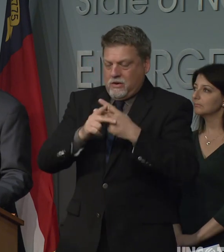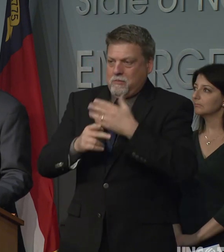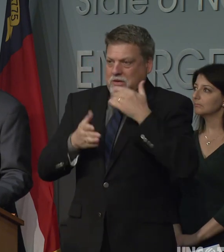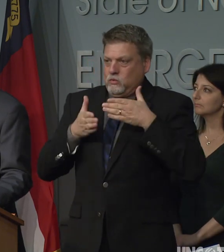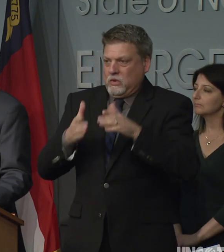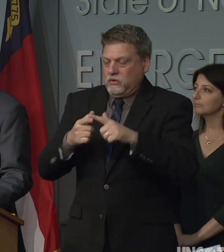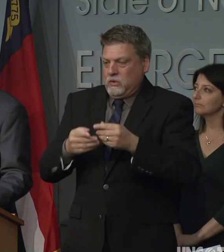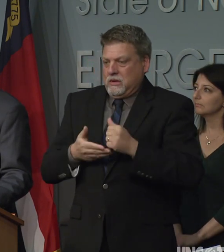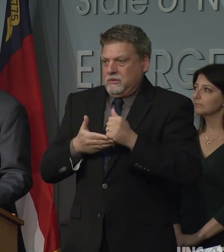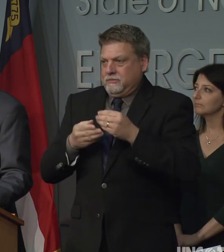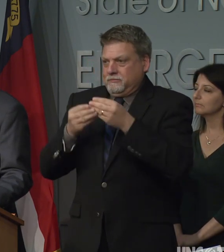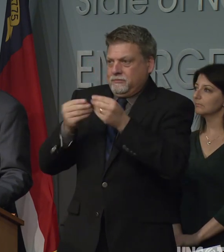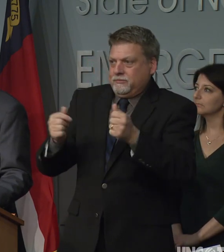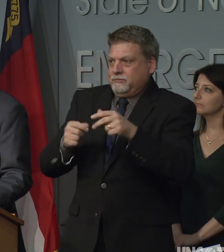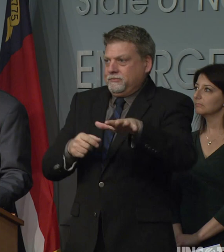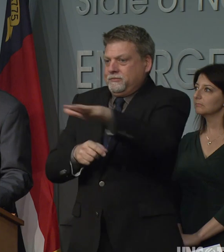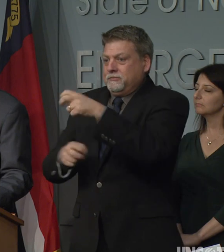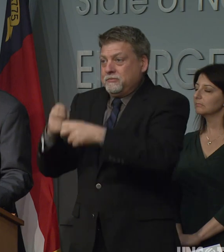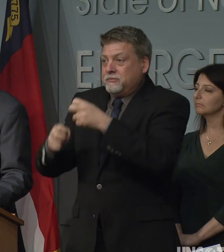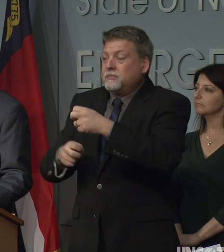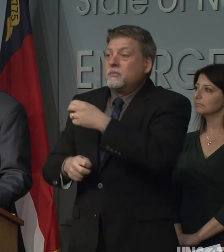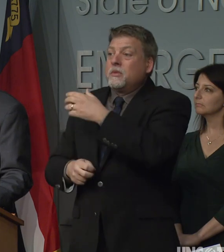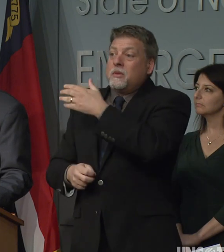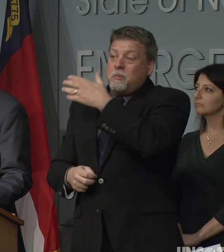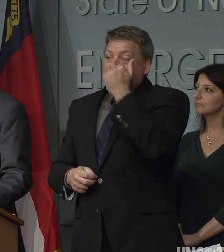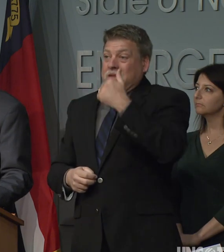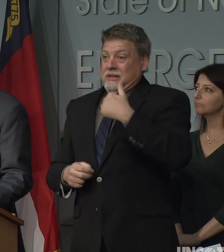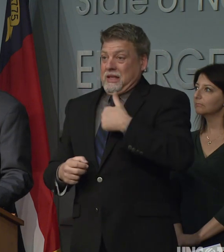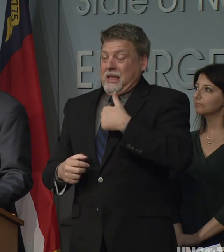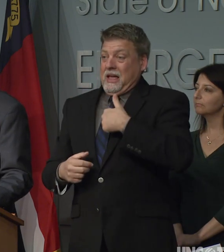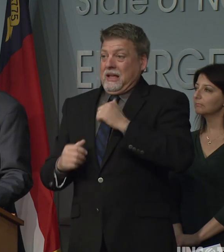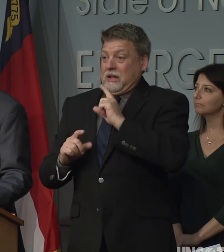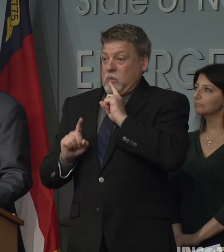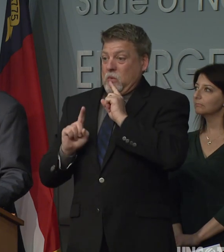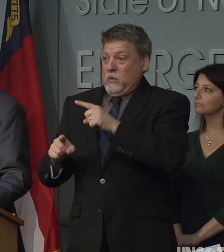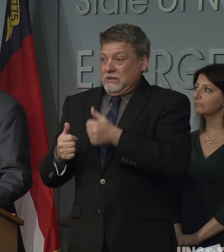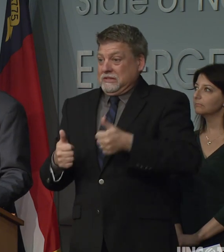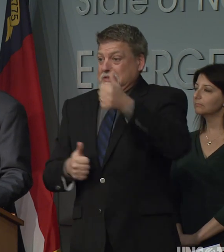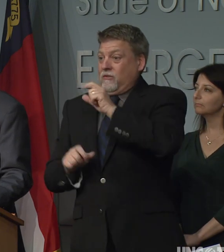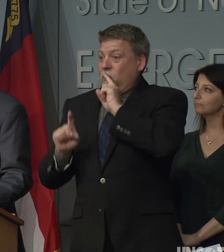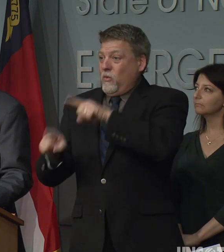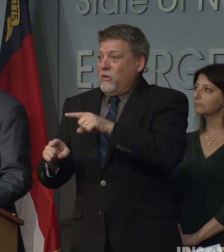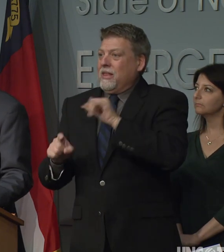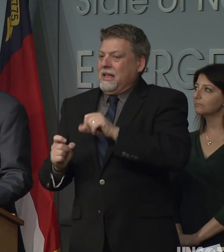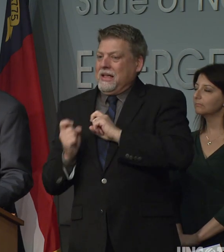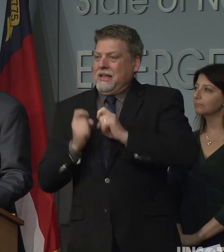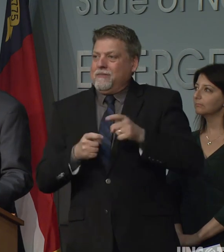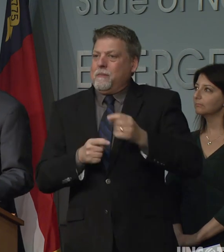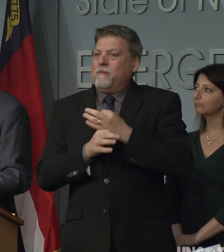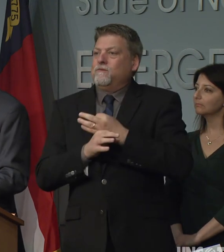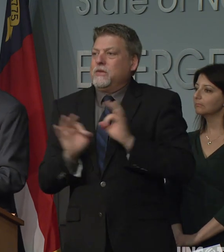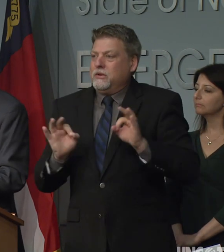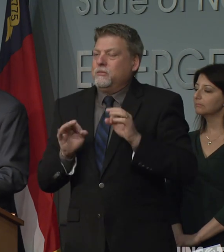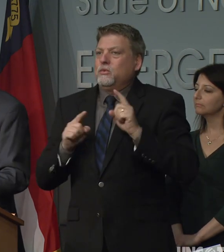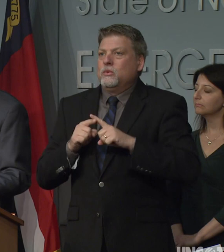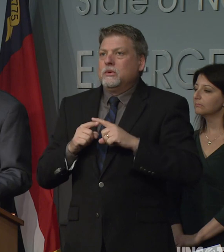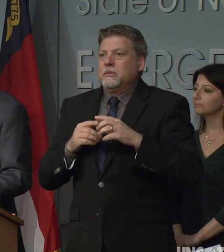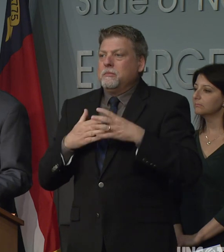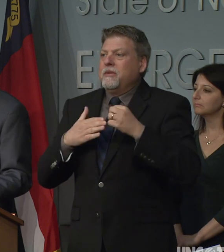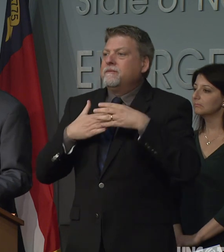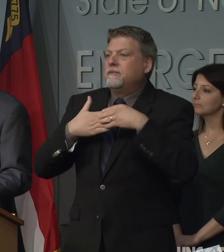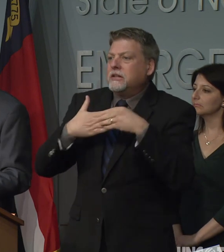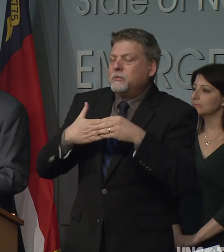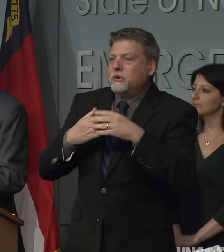emergencia que va a permitir Spencer dispensas ahí instrucciones para que puedan recibir ayuda a la gente lo más